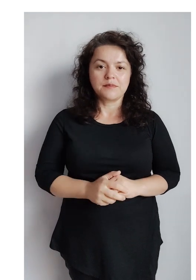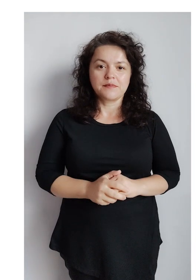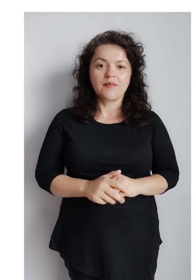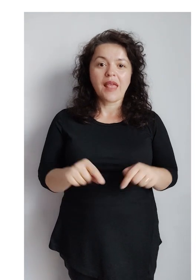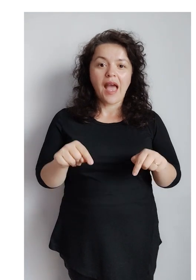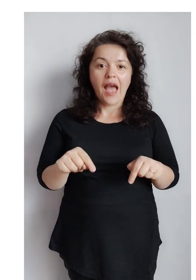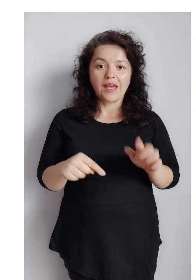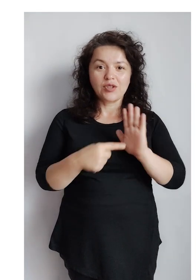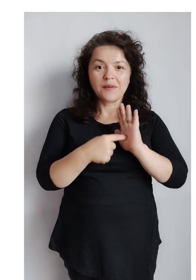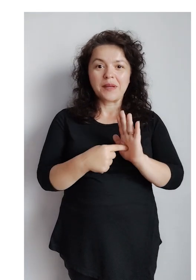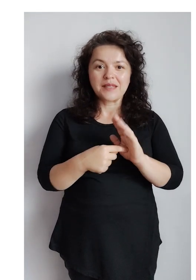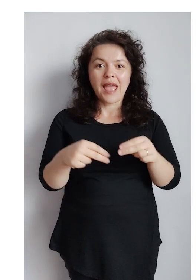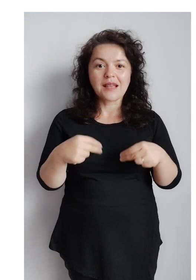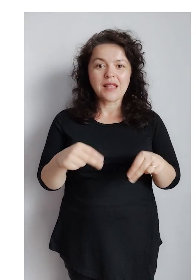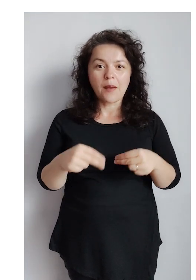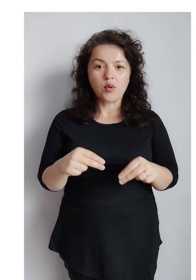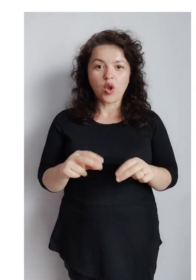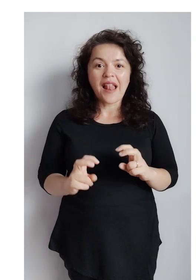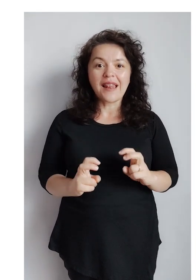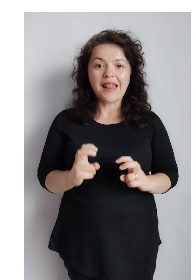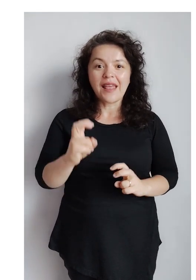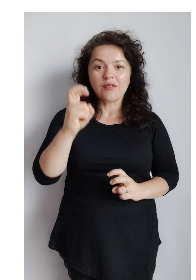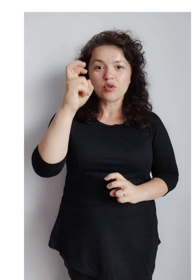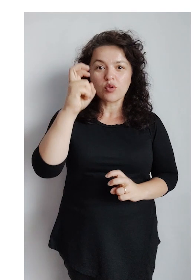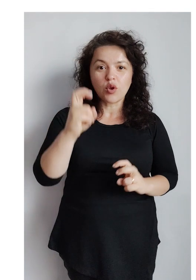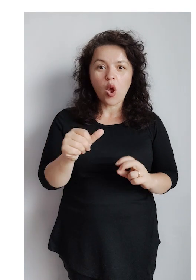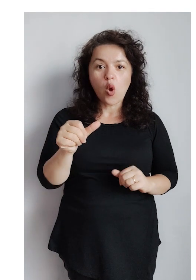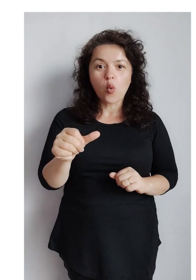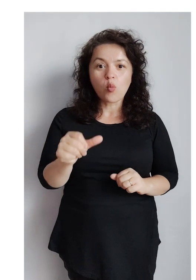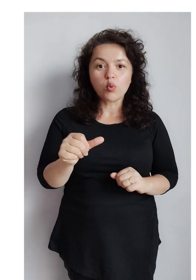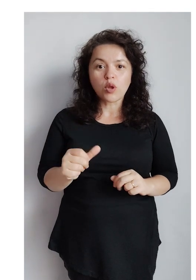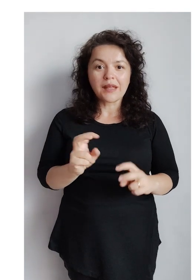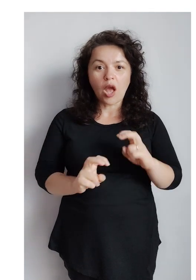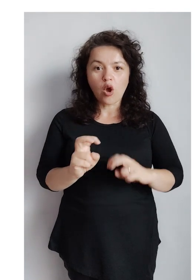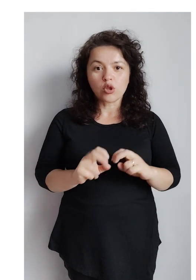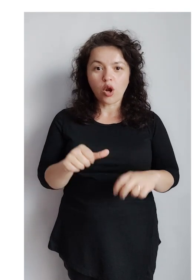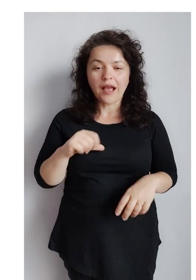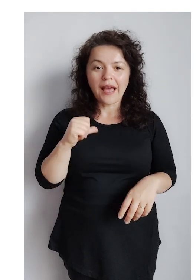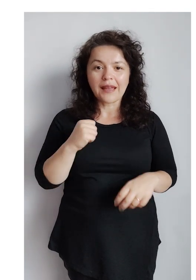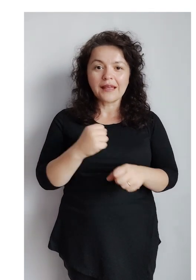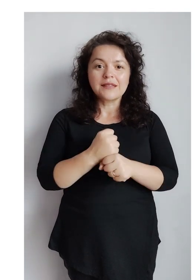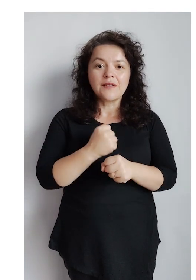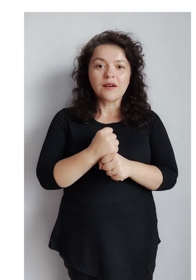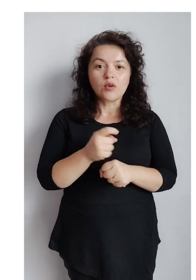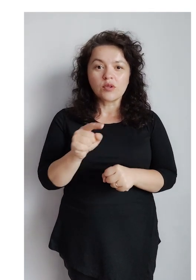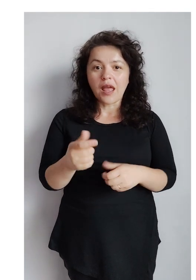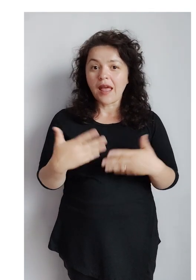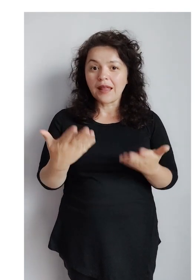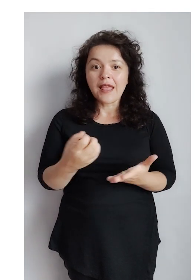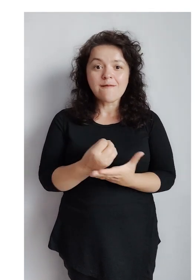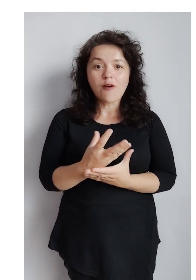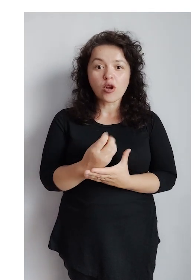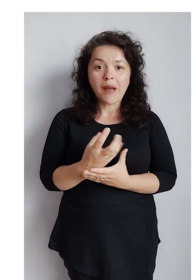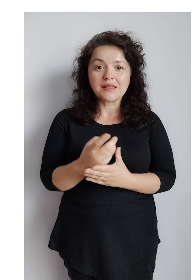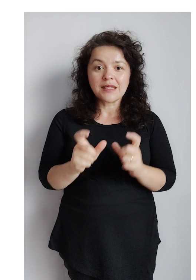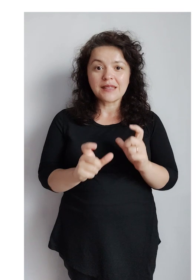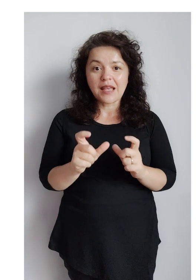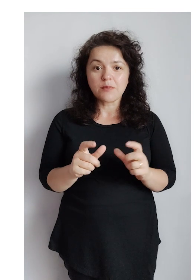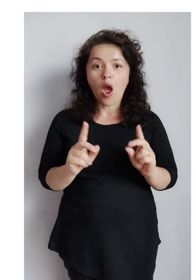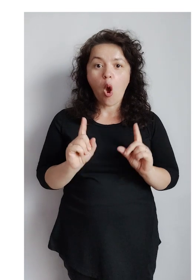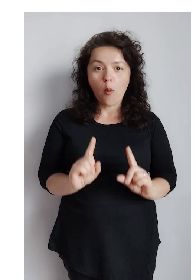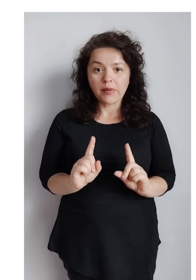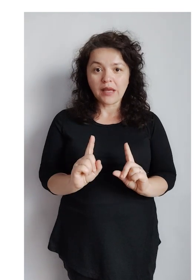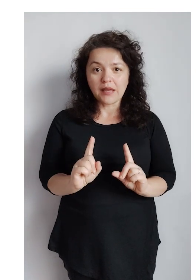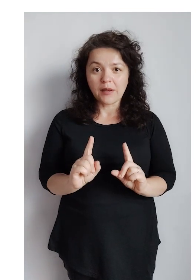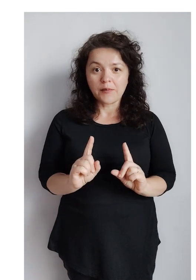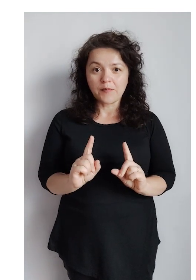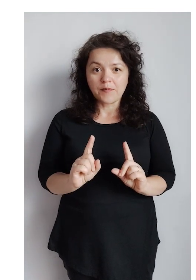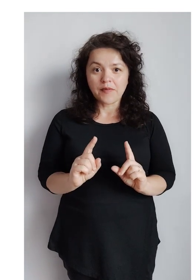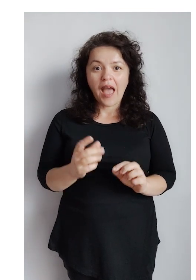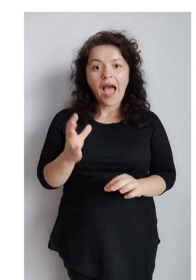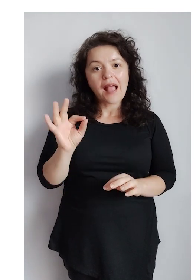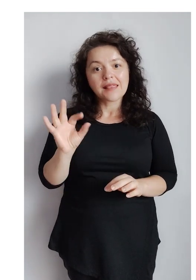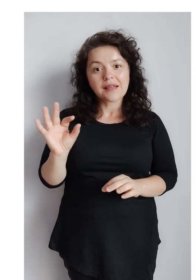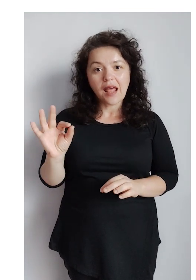Aici vă prezentăm exemplul liftului cu butoane de control, care sunt concepute pentru a furniza informații despre opriri în moduri alternative